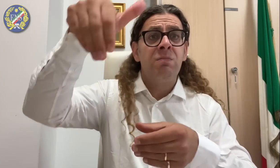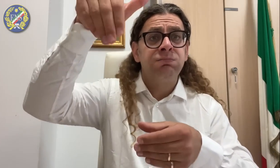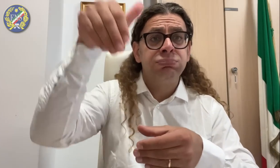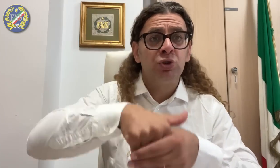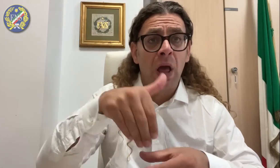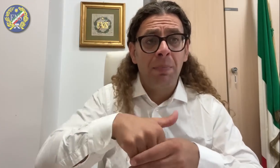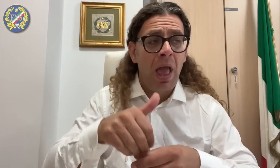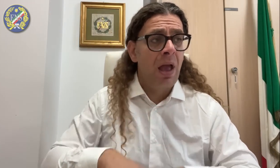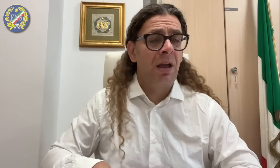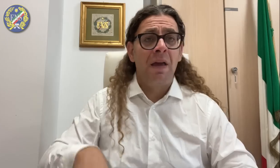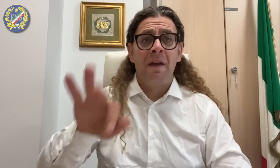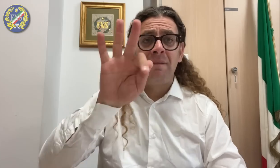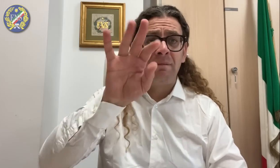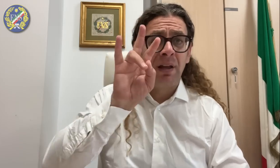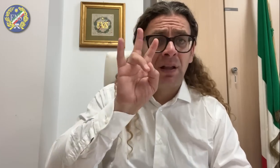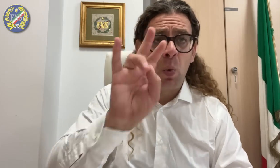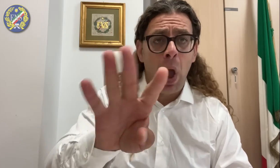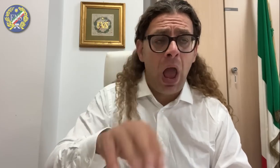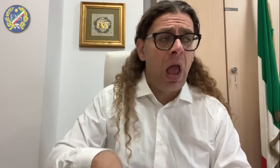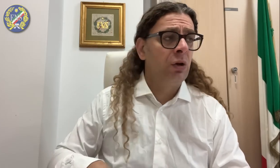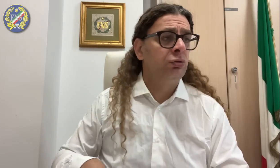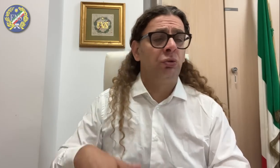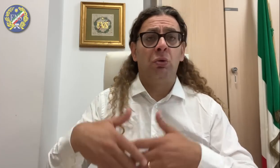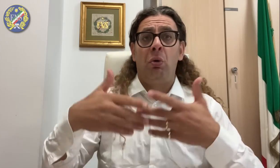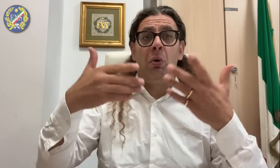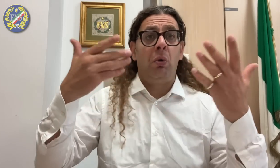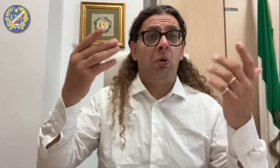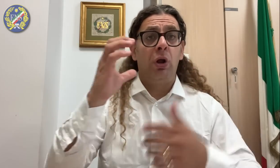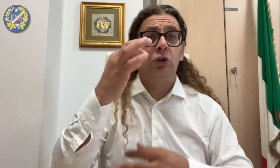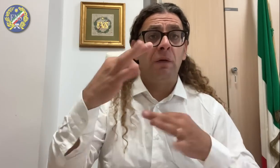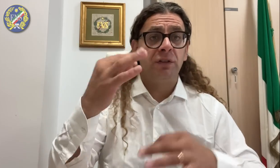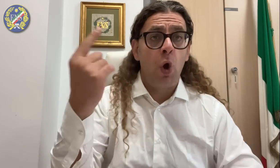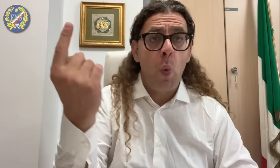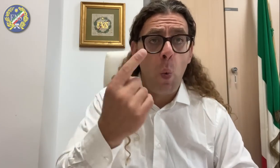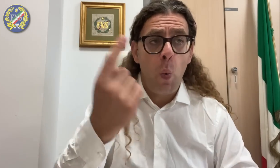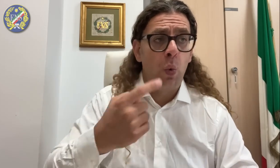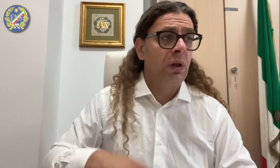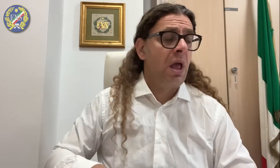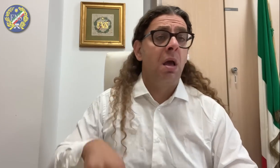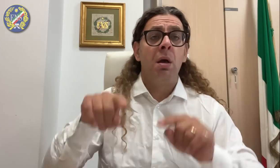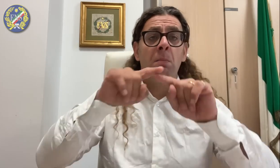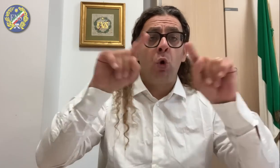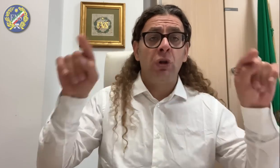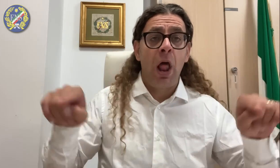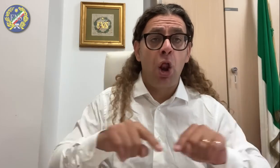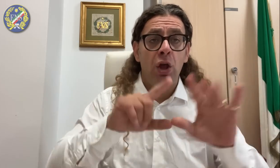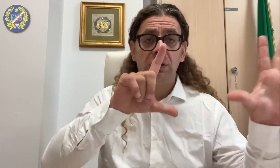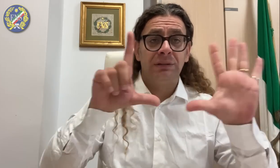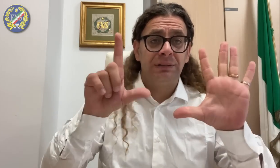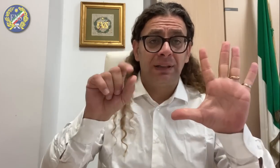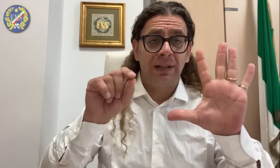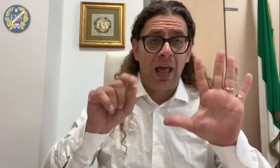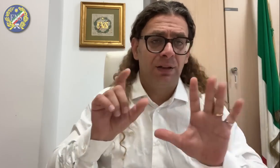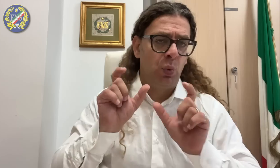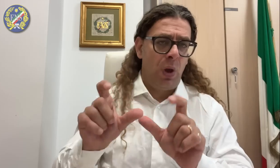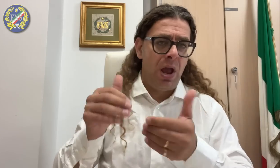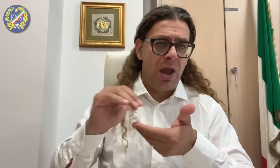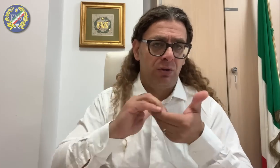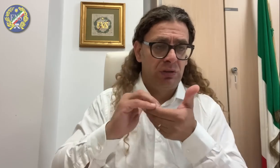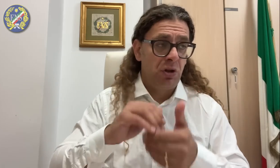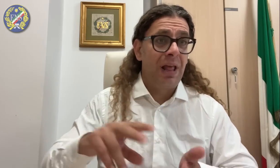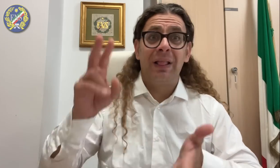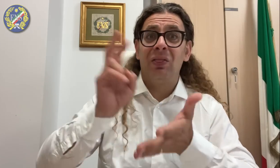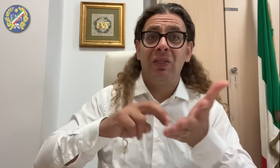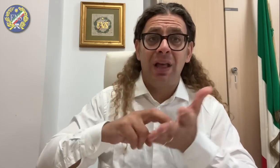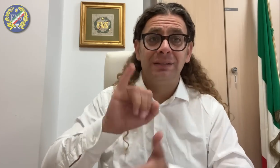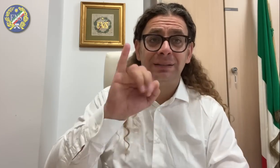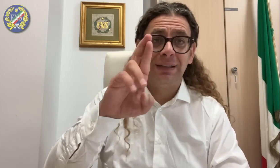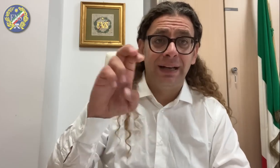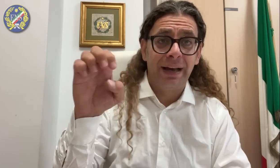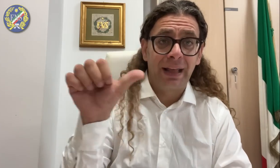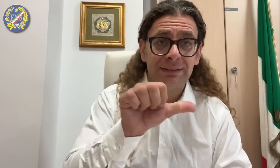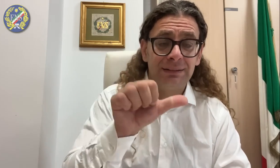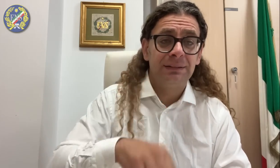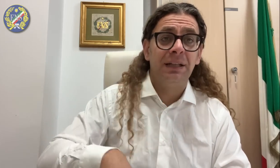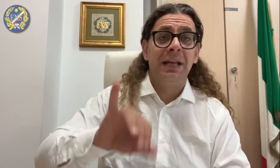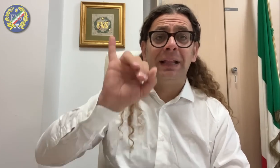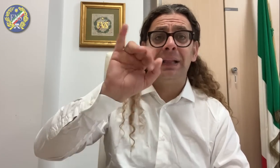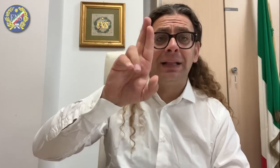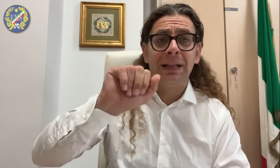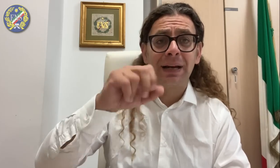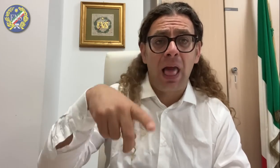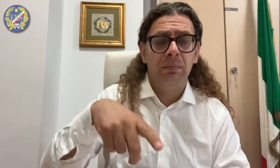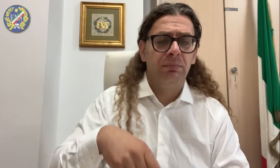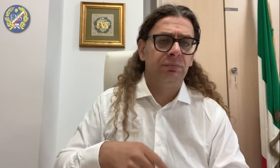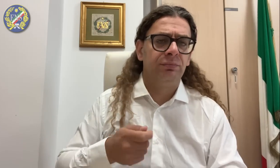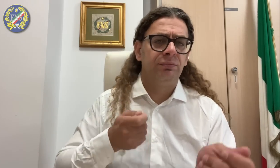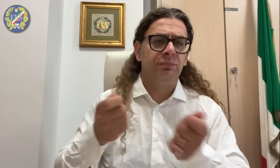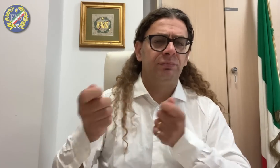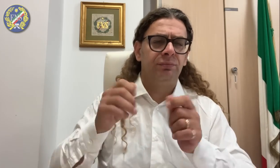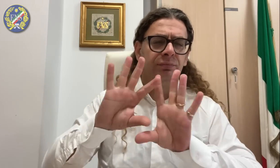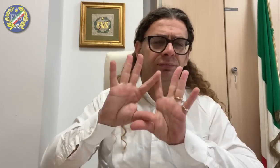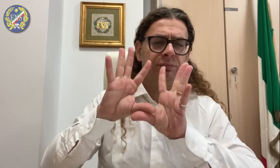alla redazione delle buste-paga, al versamento degli F24, al Codice Fiscale unico, alla compilazione del Modello 770 spettante alle associazioni, al pagamento dei tributi.